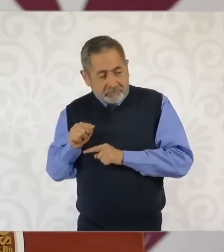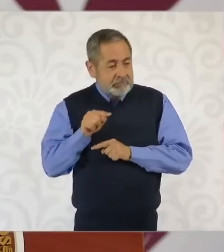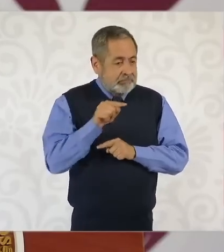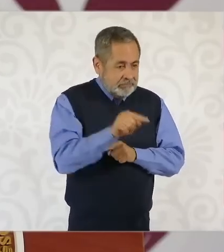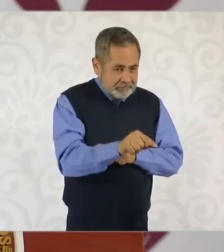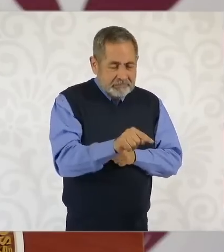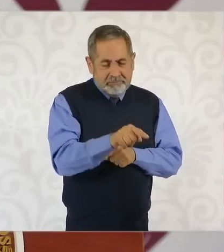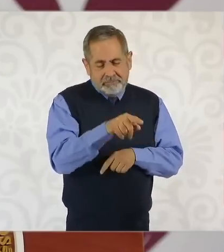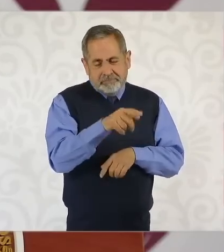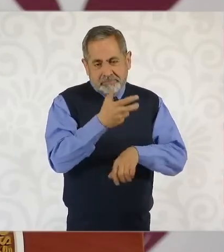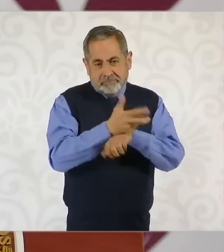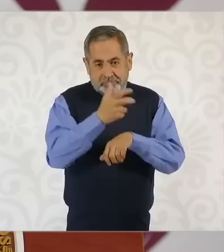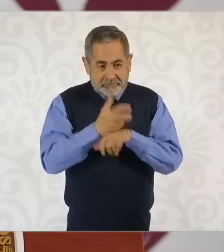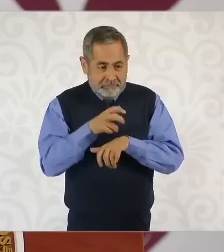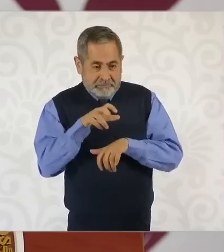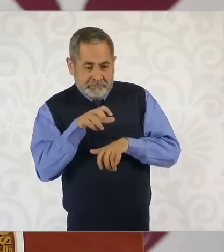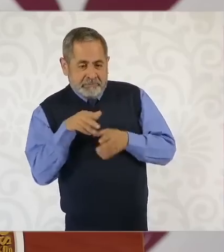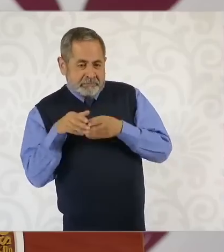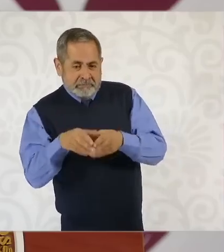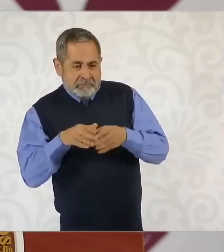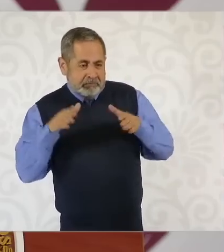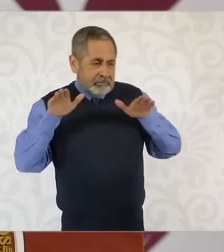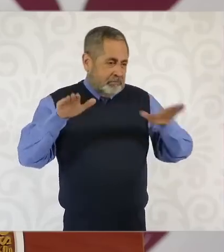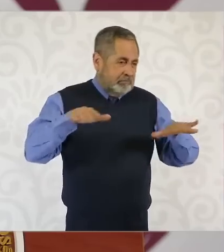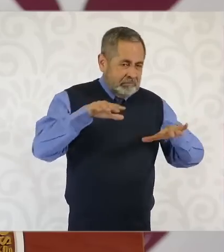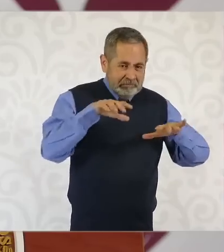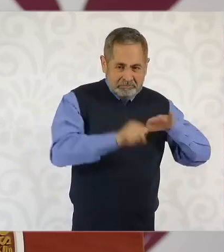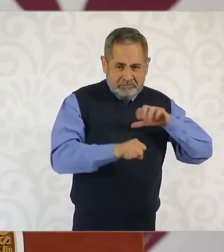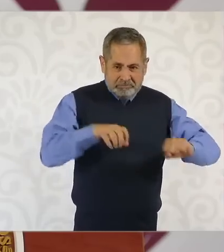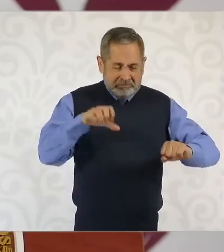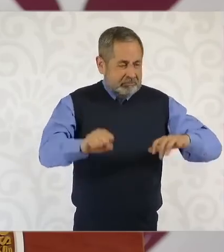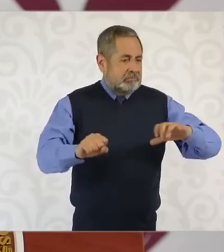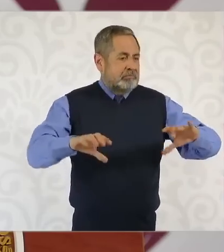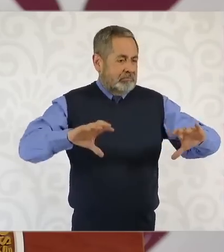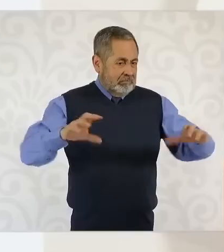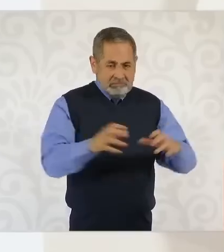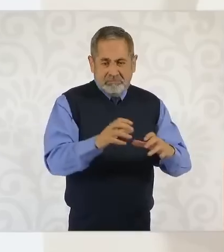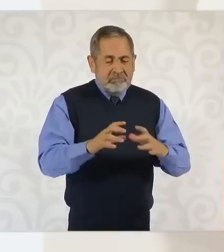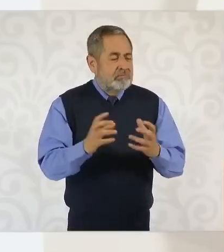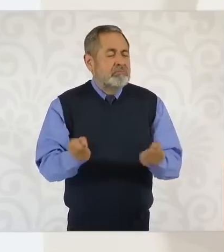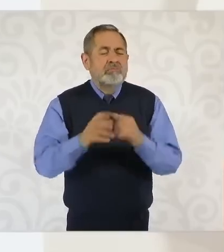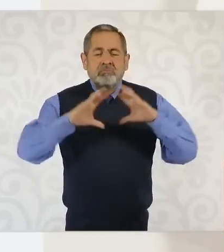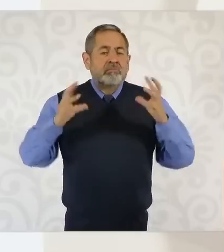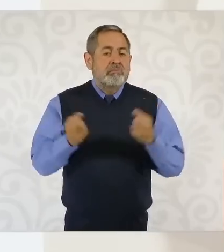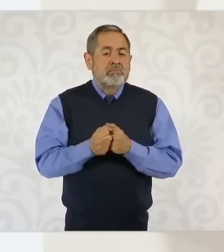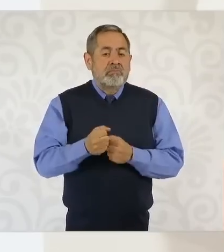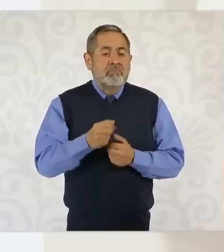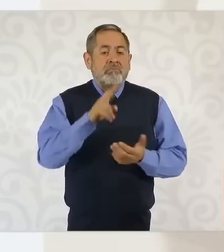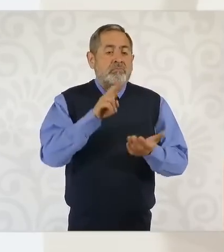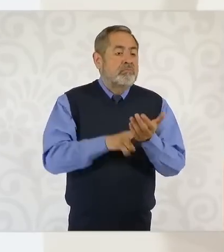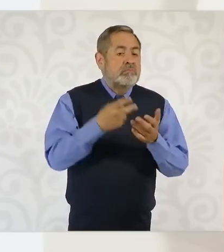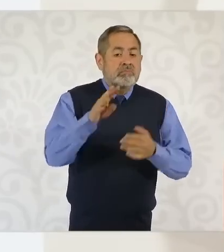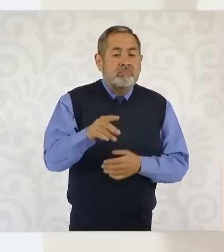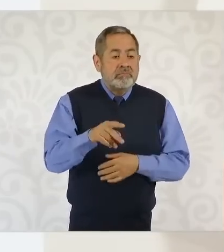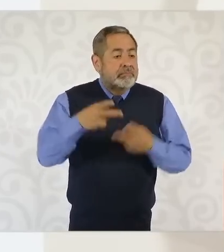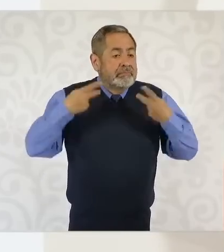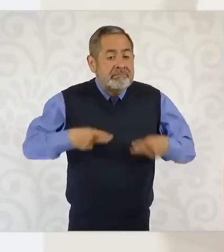marítimos entre 2019 y 2024 fueron ciudadanos estadounidenses